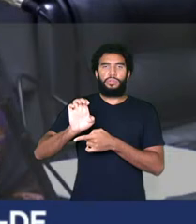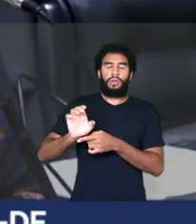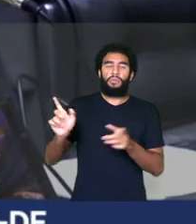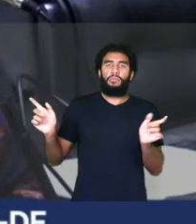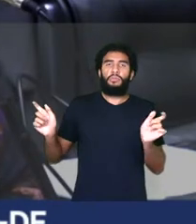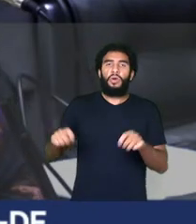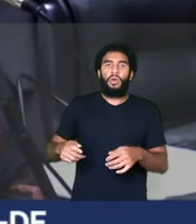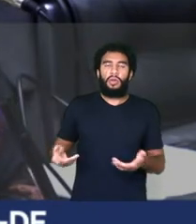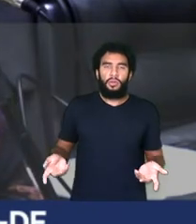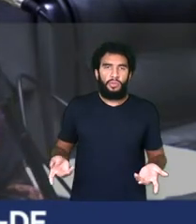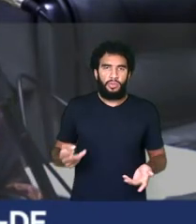LUCRO, OU QUE O ESTADO POSSA FAZÊ-LO. ALIÁS, COMO DISSE A